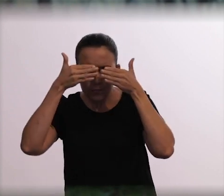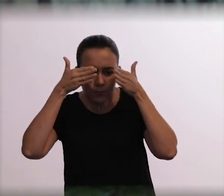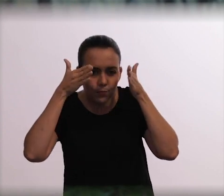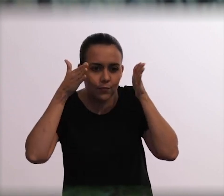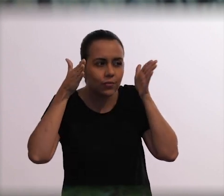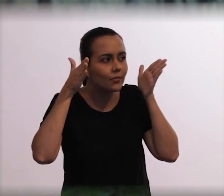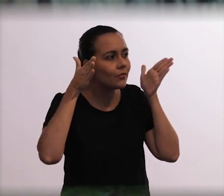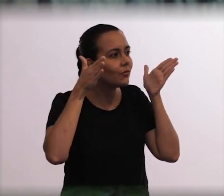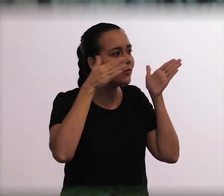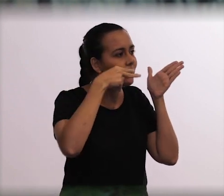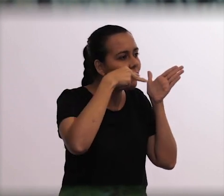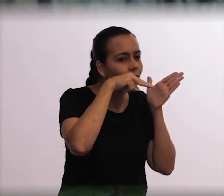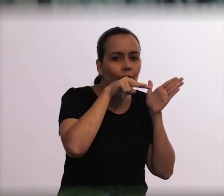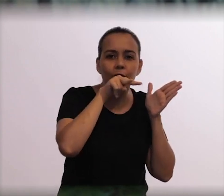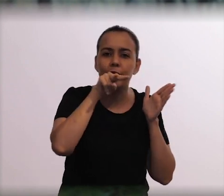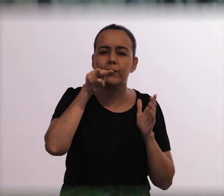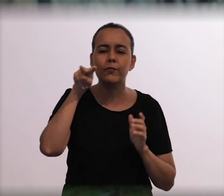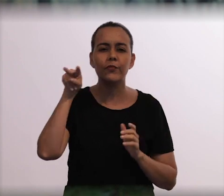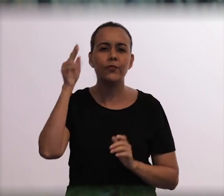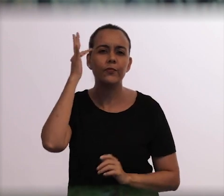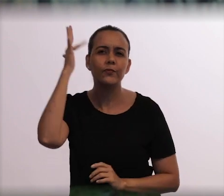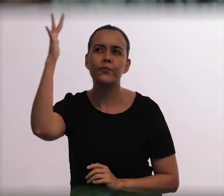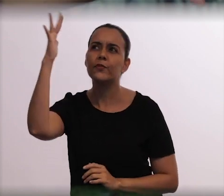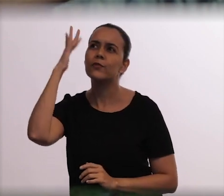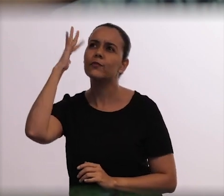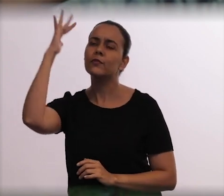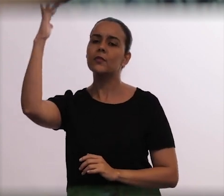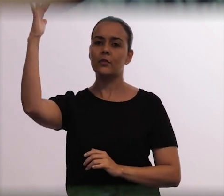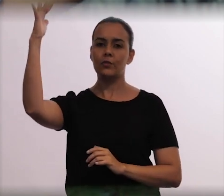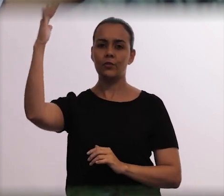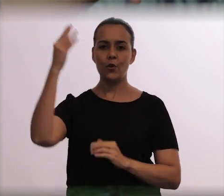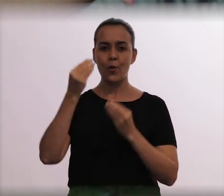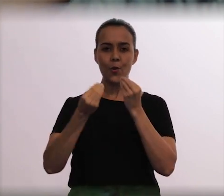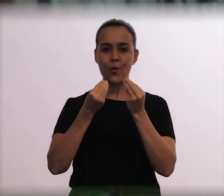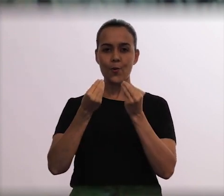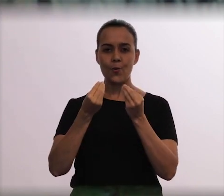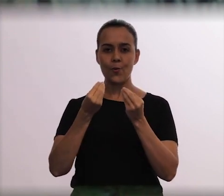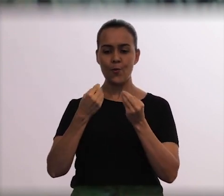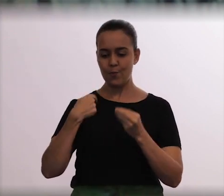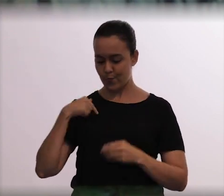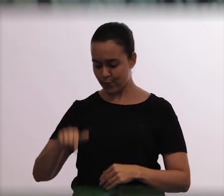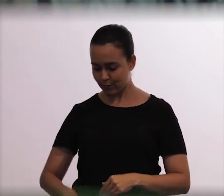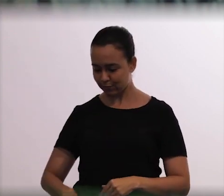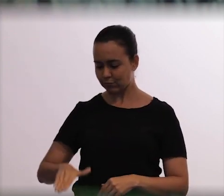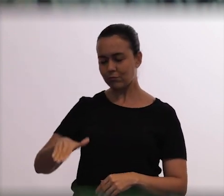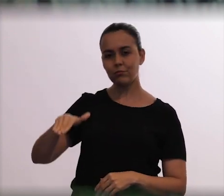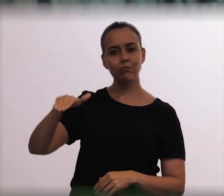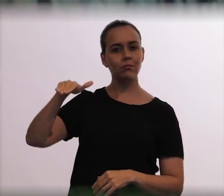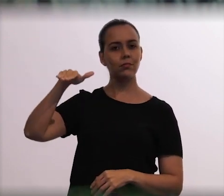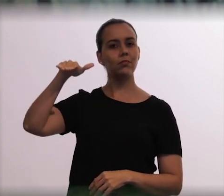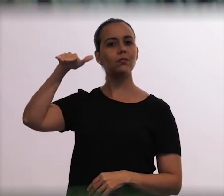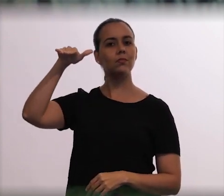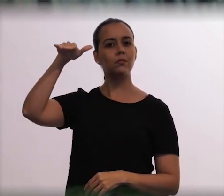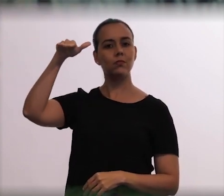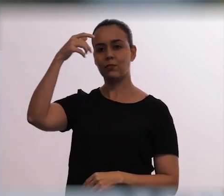É quando você começa a refletir sobre o que te formou, enquanto ser humano. E como que o território, ele incide nessa sua formação.